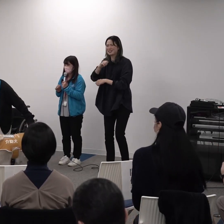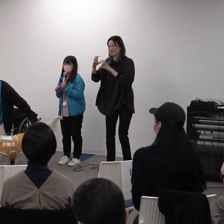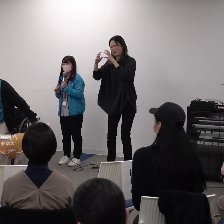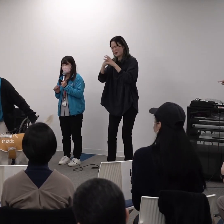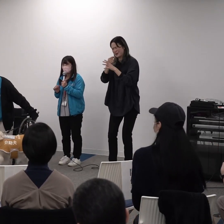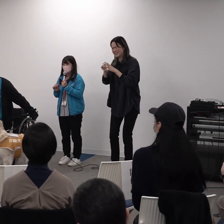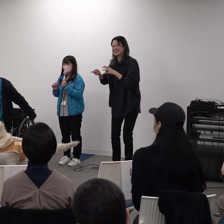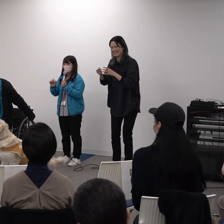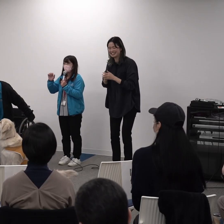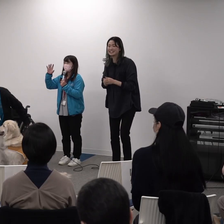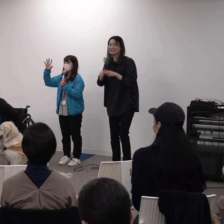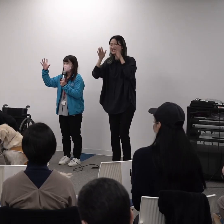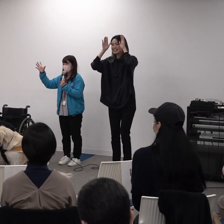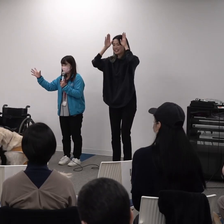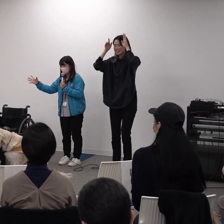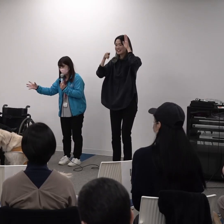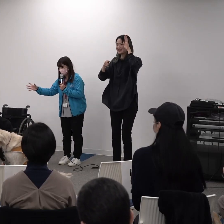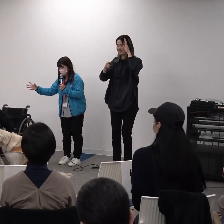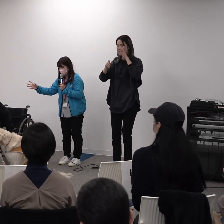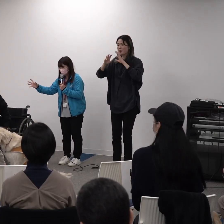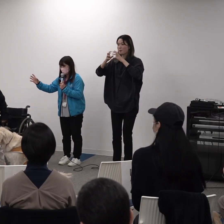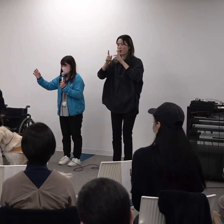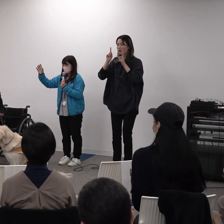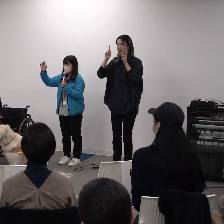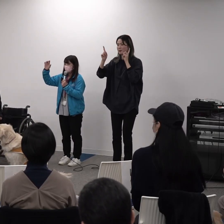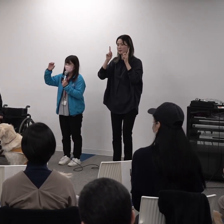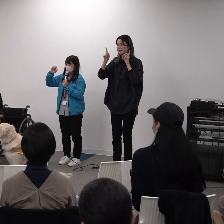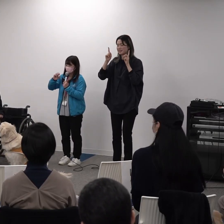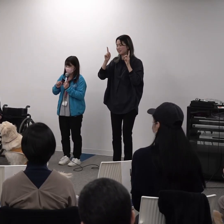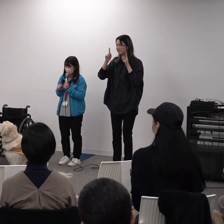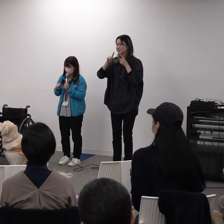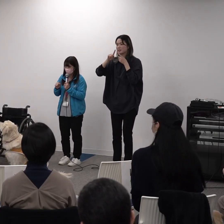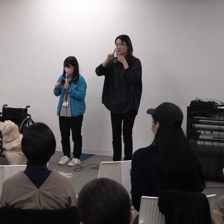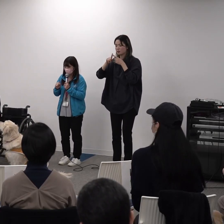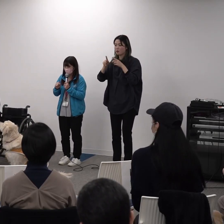犬たちがボール遊びをするのと介助犬のお仕事をするのが